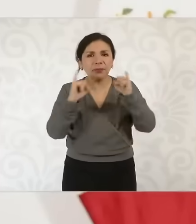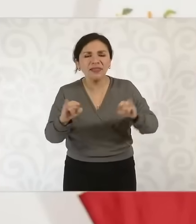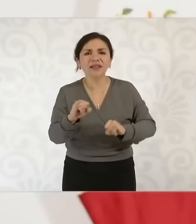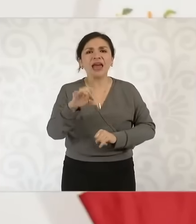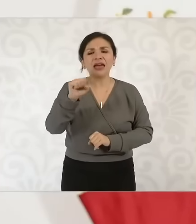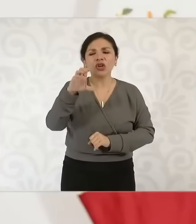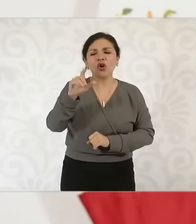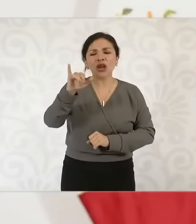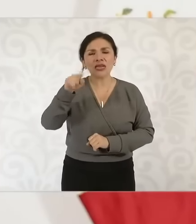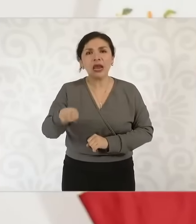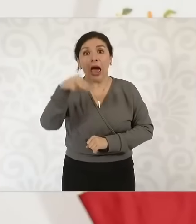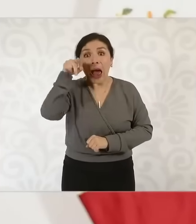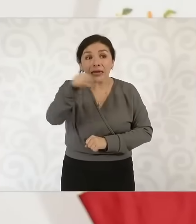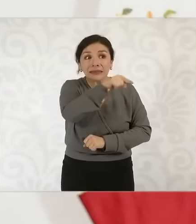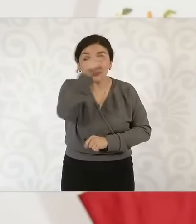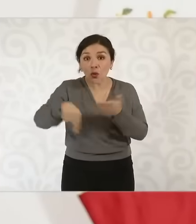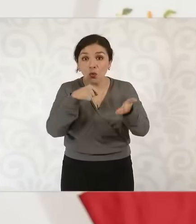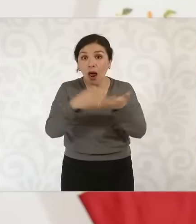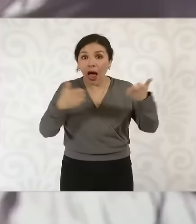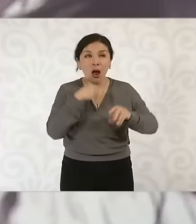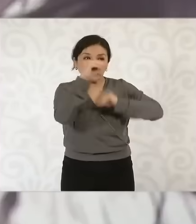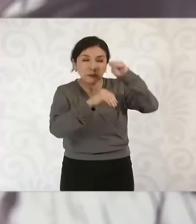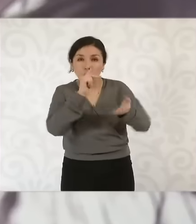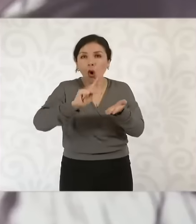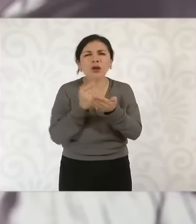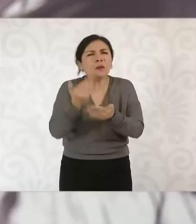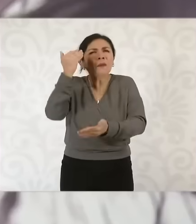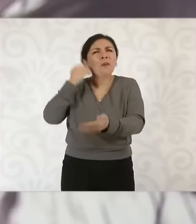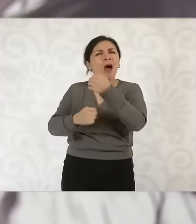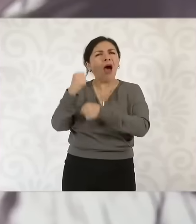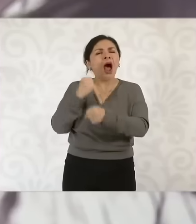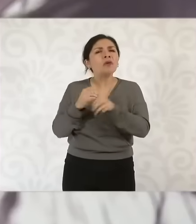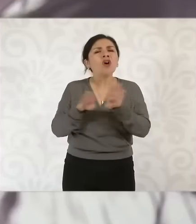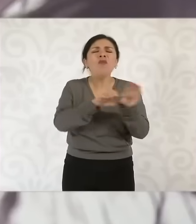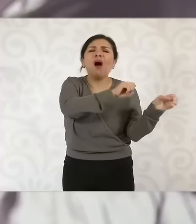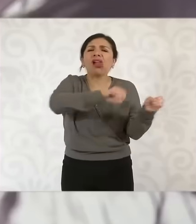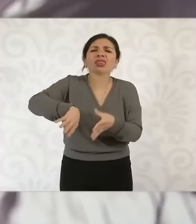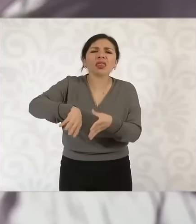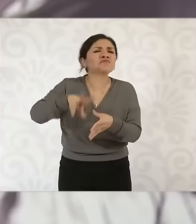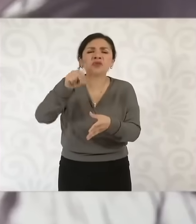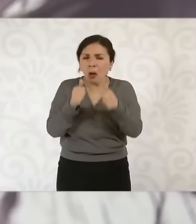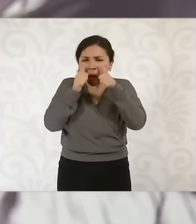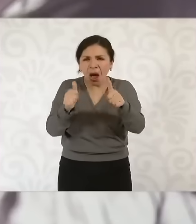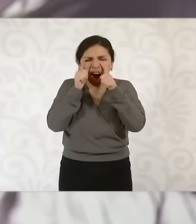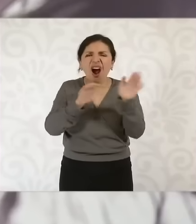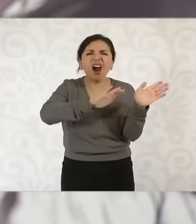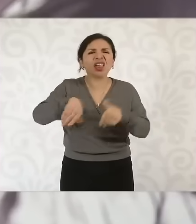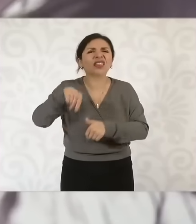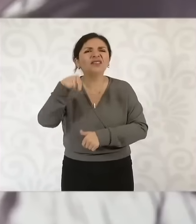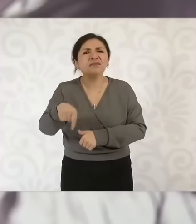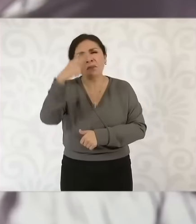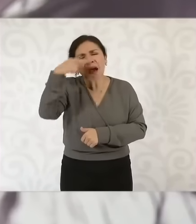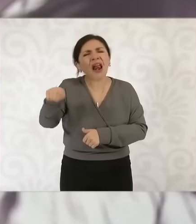estamos reconstruyendo esa base que durante muchos años fue dejada básicamente a al garete desde